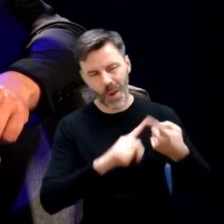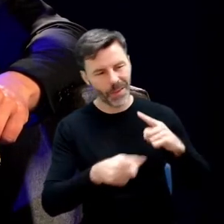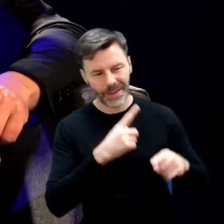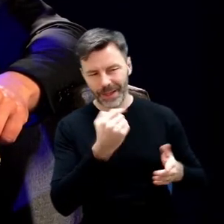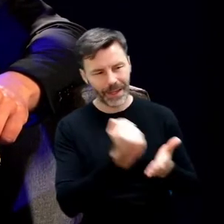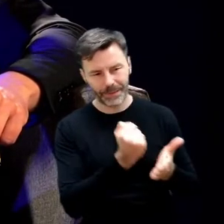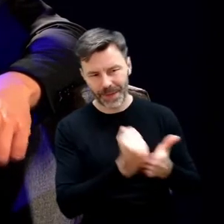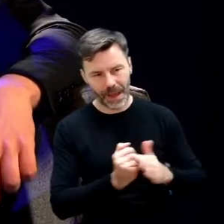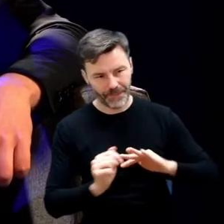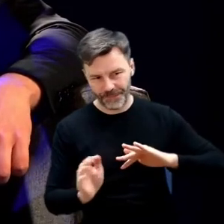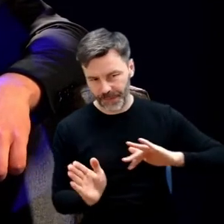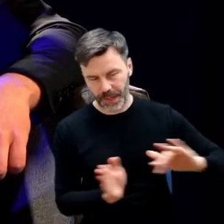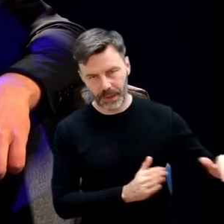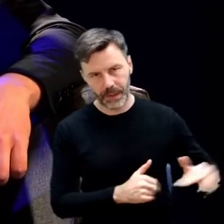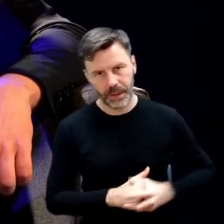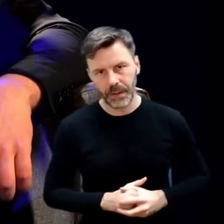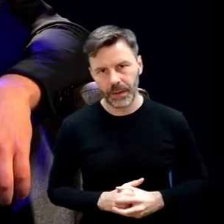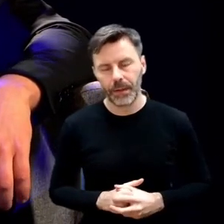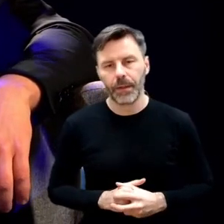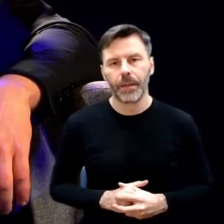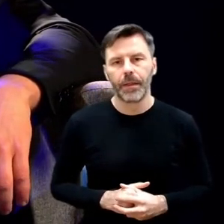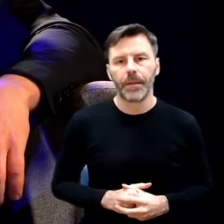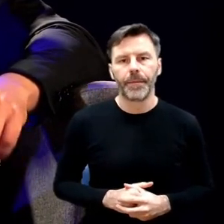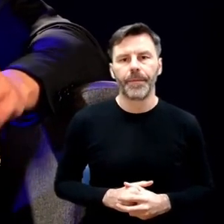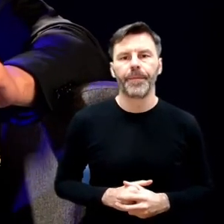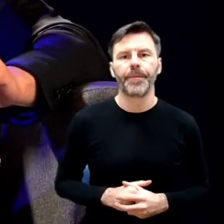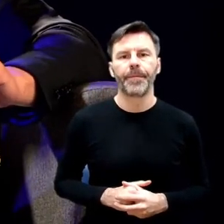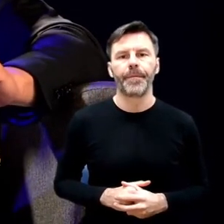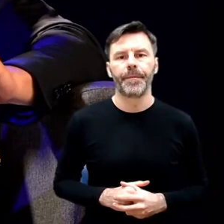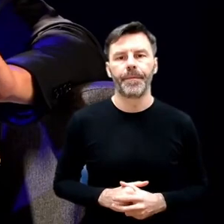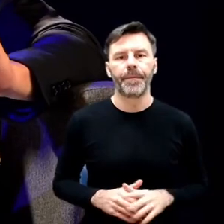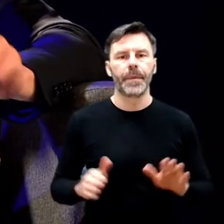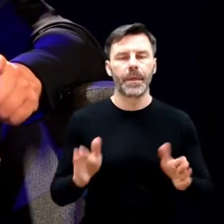Nawet spora część mieszkańców już też wiadomo przyjechali z kraju.